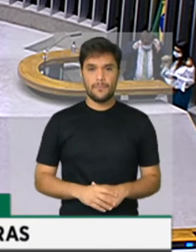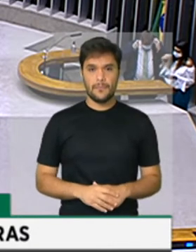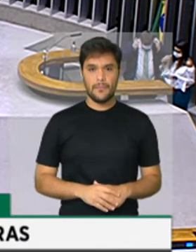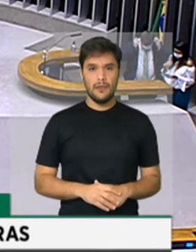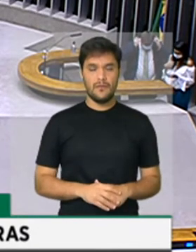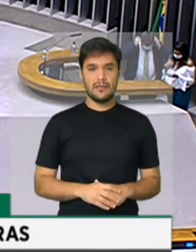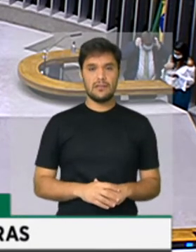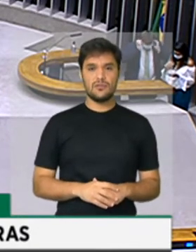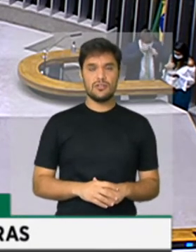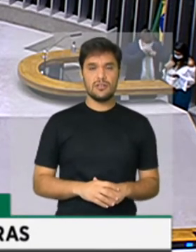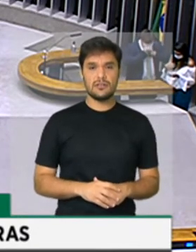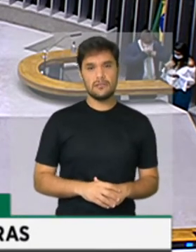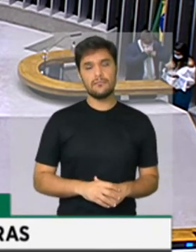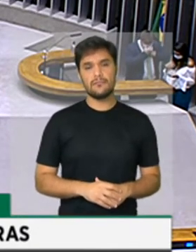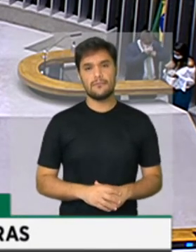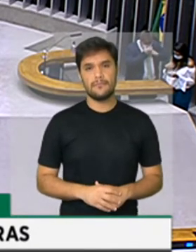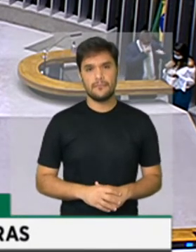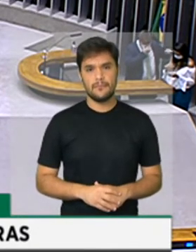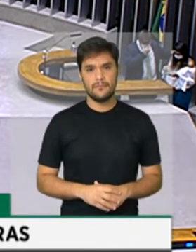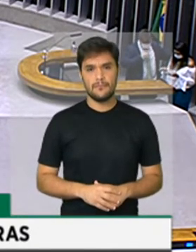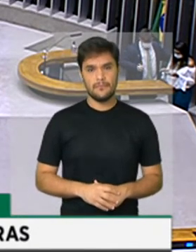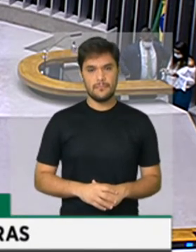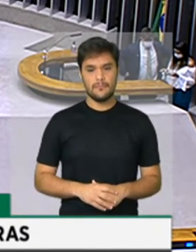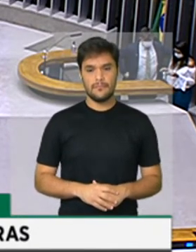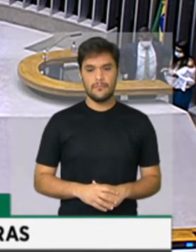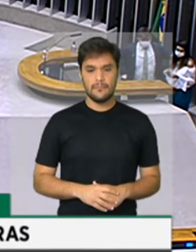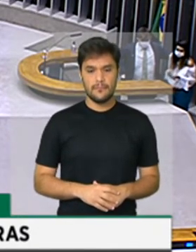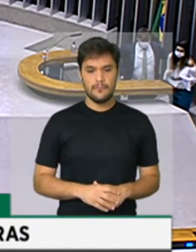COMO UM TODO. MUITO OBRIGADO, PRESIDENTE. [PRESIDENTE]: -- [PRESIDENTE]: PARA